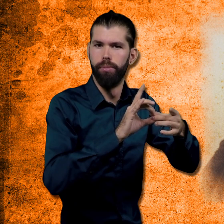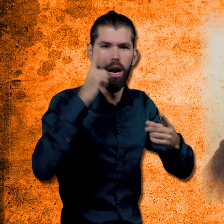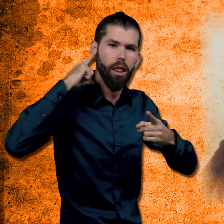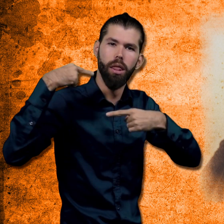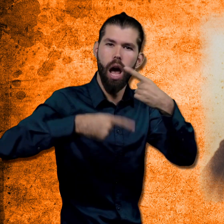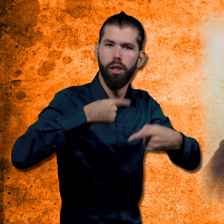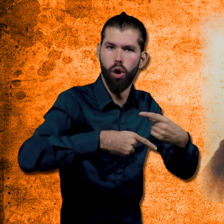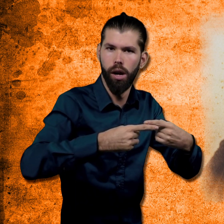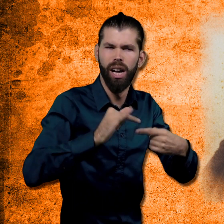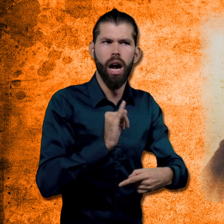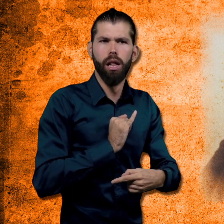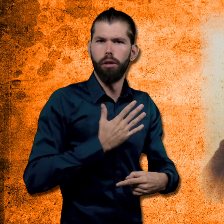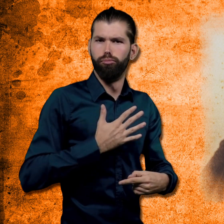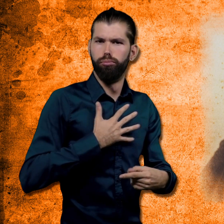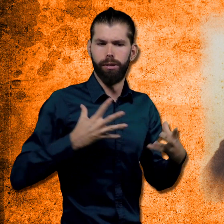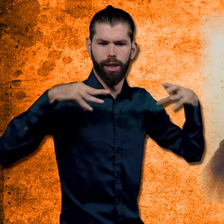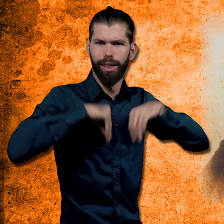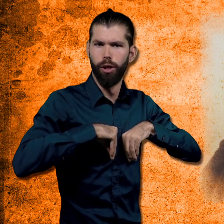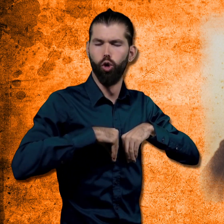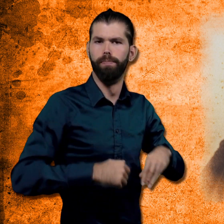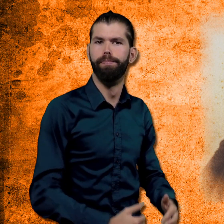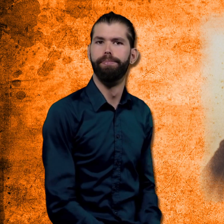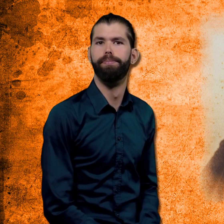però també van desenvolupar un fort sentiment vers les tradicions i la identitat popular.